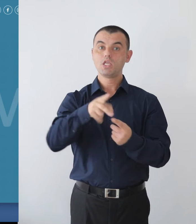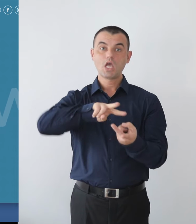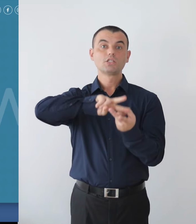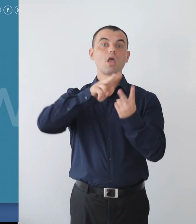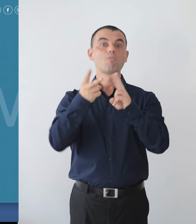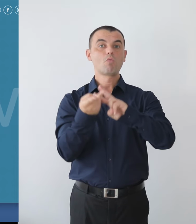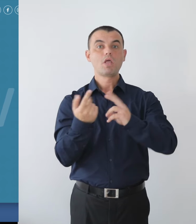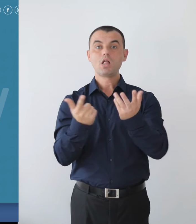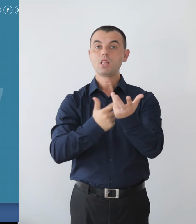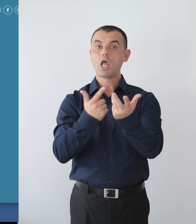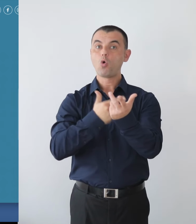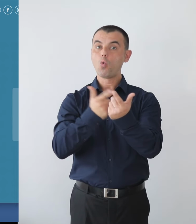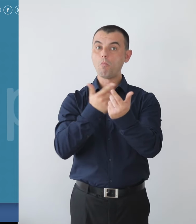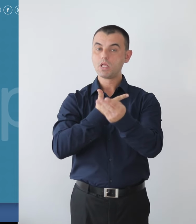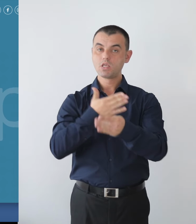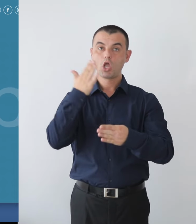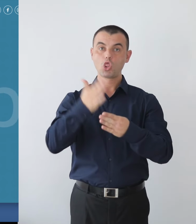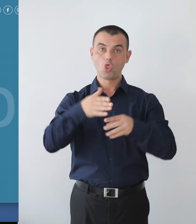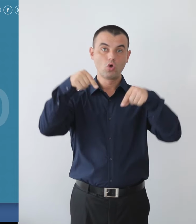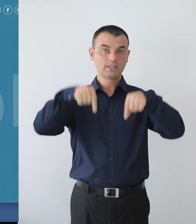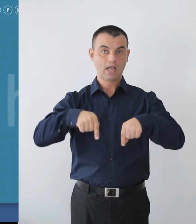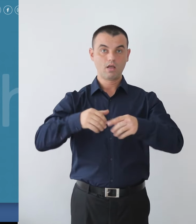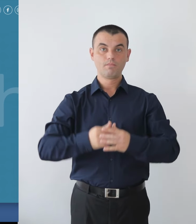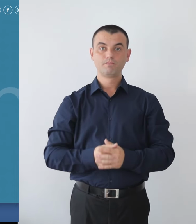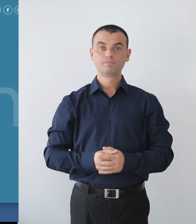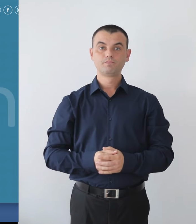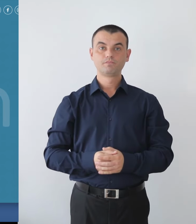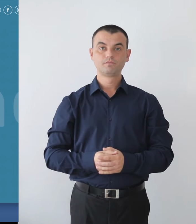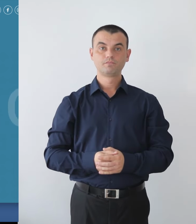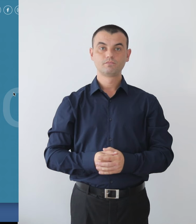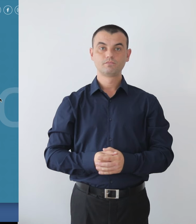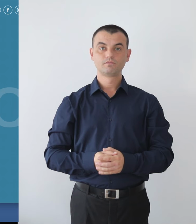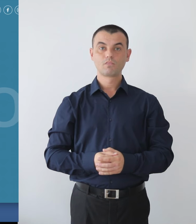и стоковата фотография като концепция се променя няколко пъти оттогава.